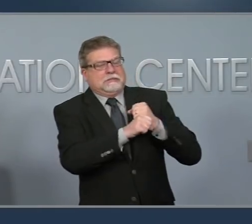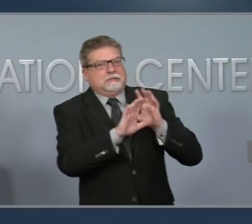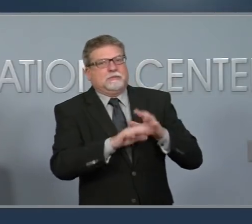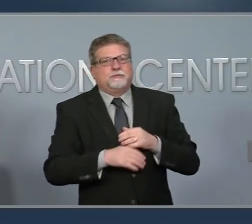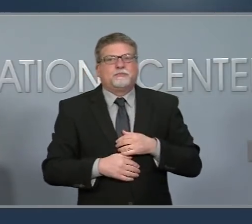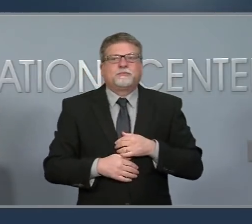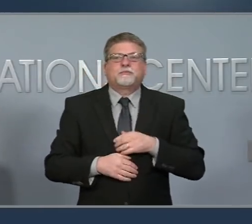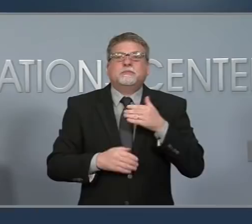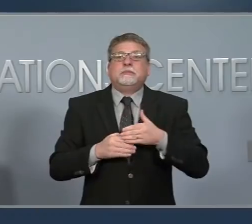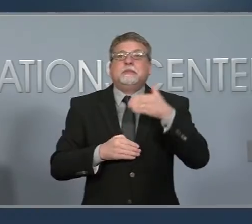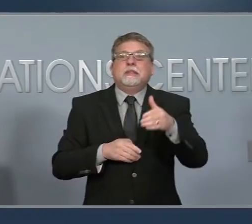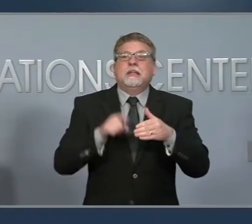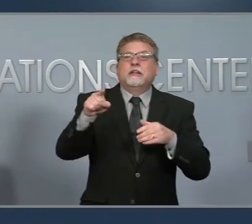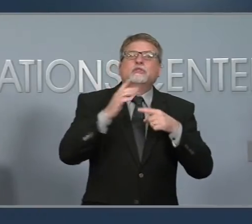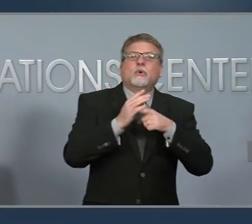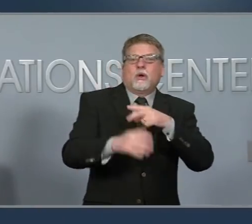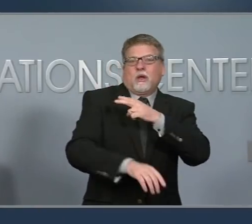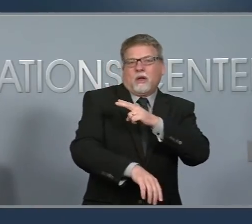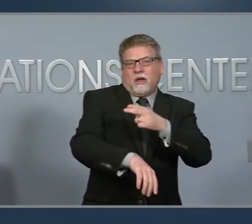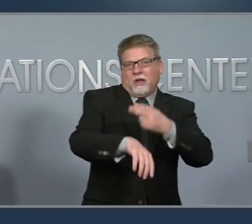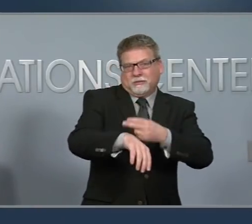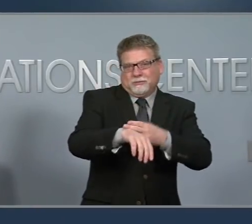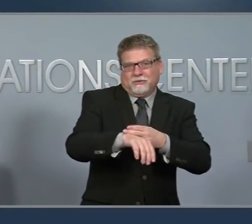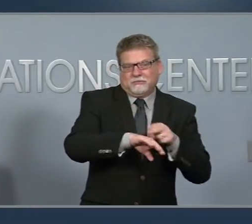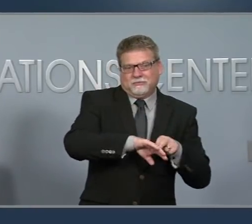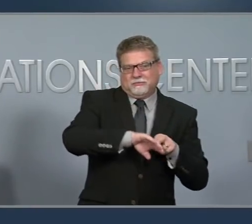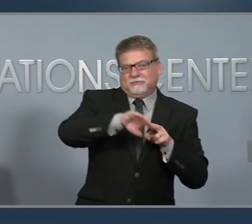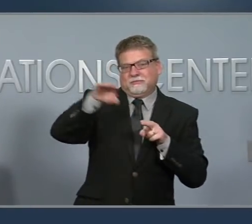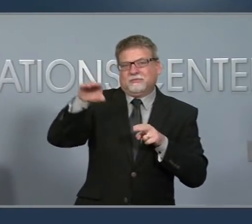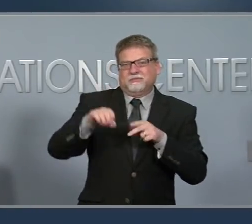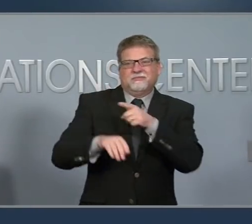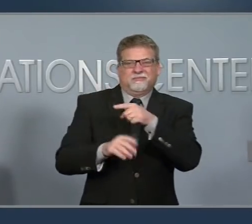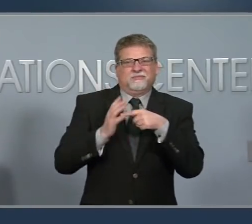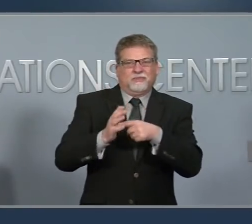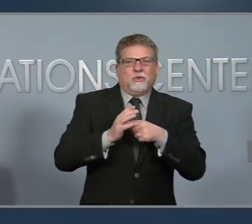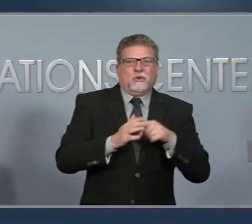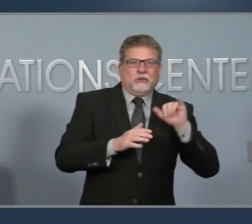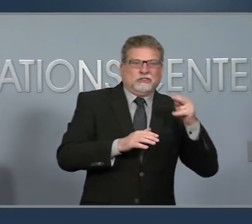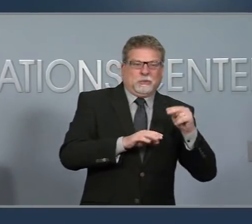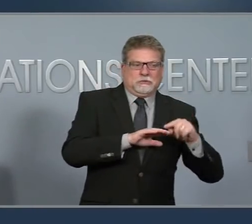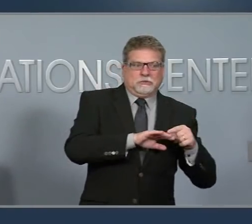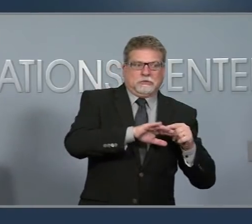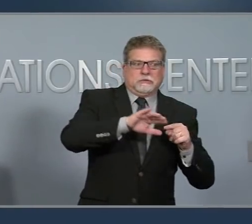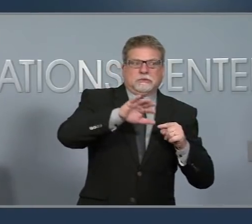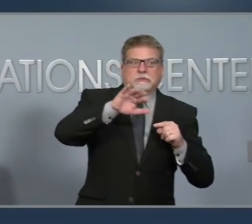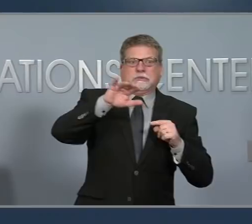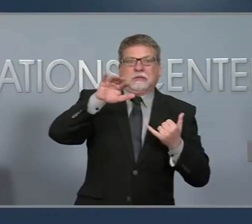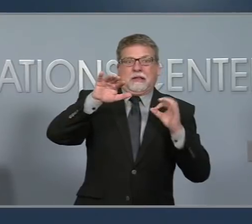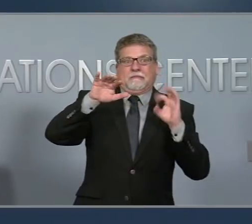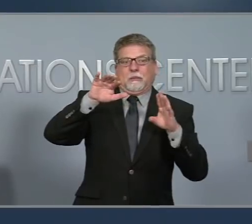métrica sean menos confiable y posiblemente la eliminaremos en los siguientes meses.